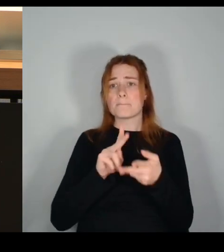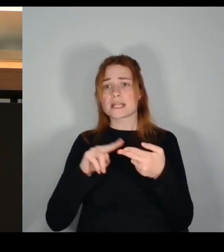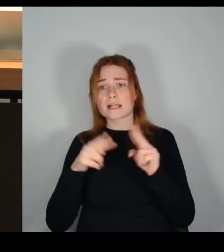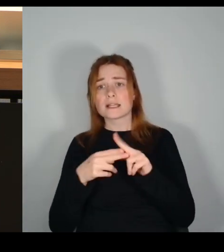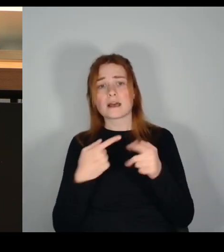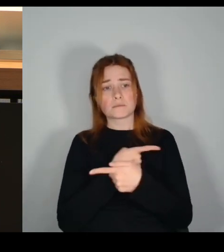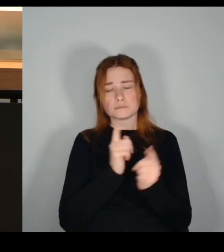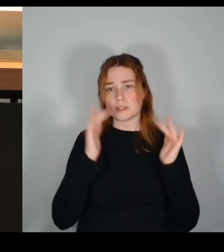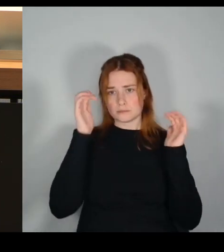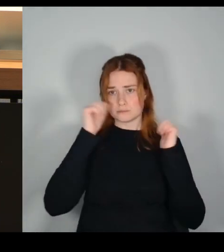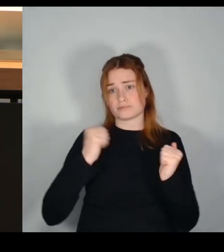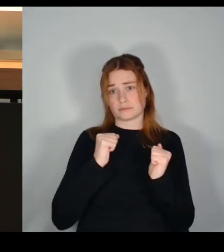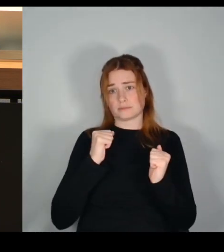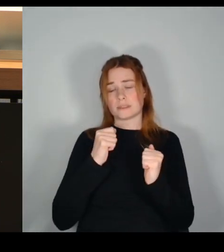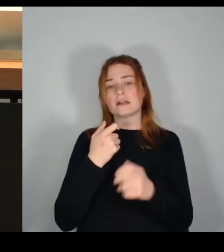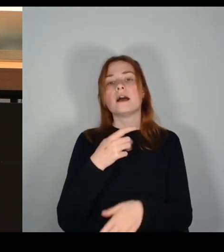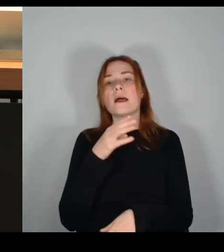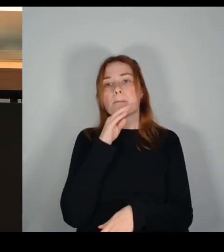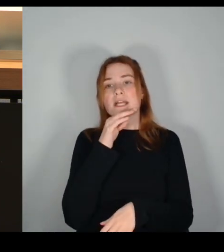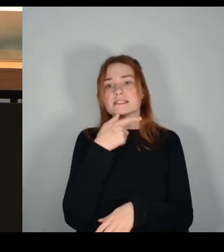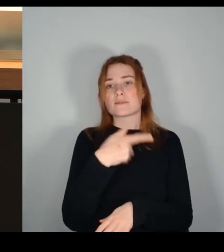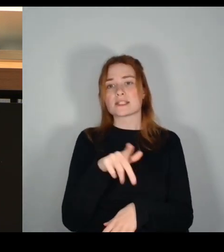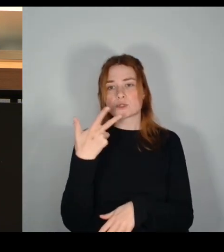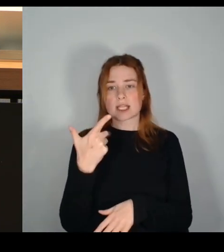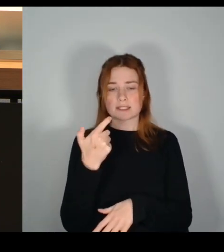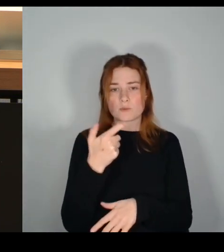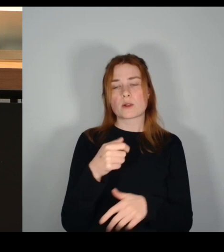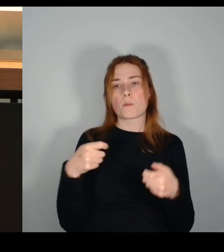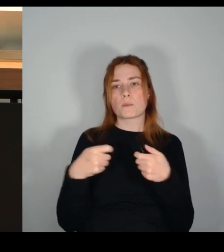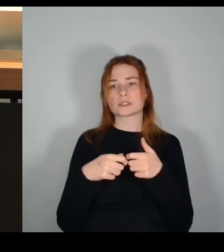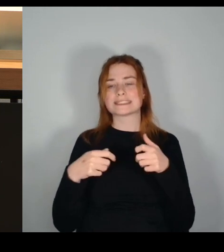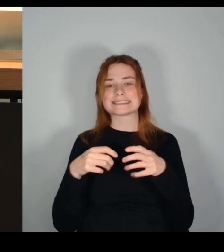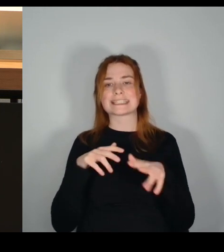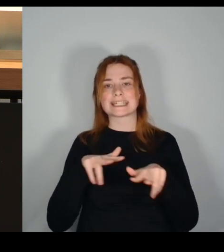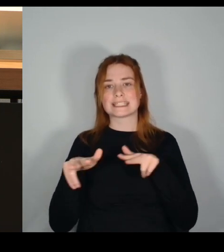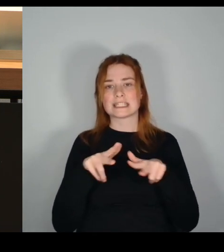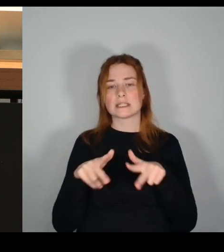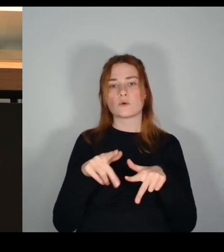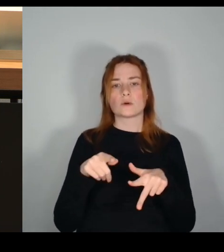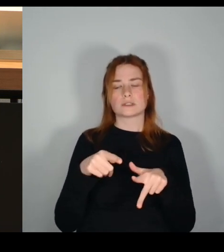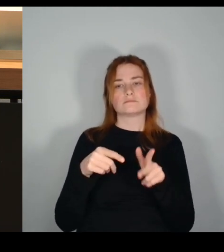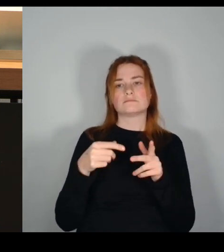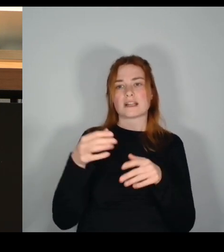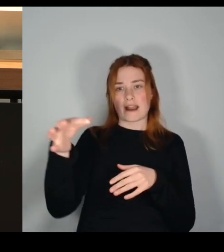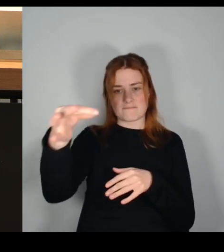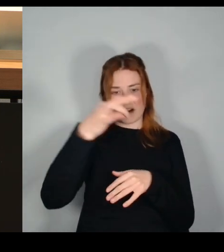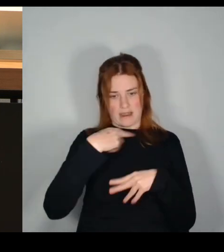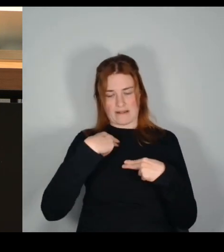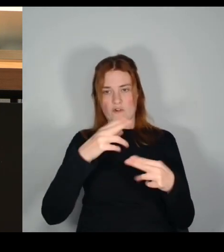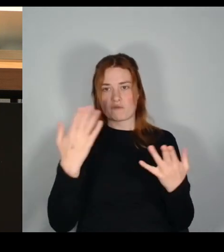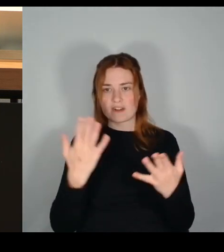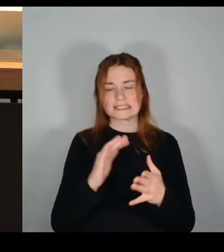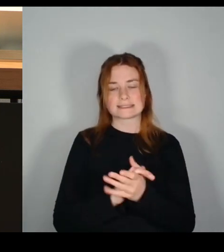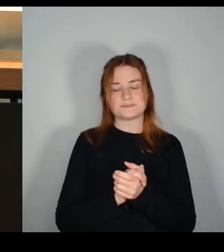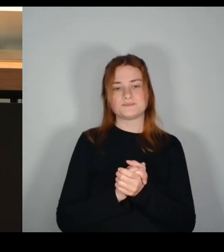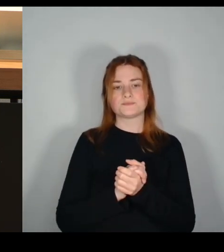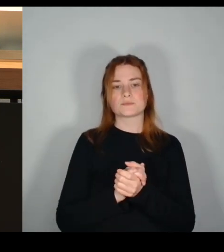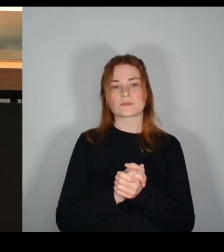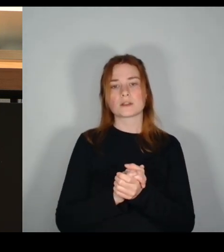Antwort auf eine Kleine Anfrage, ich zitiere. Für jesidische Religionszüge zugehörige aus dem Irak ist